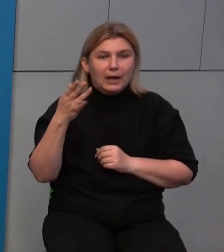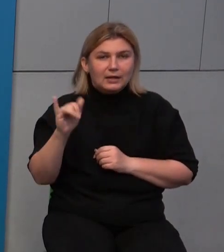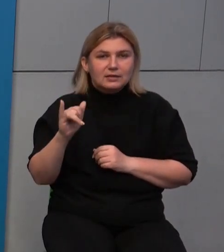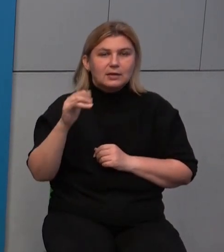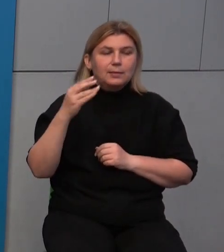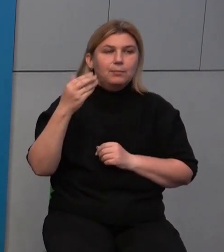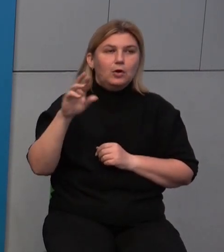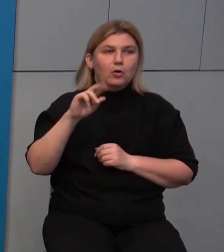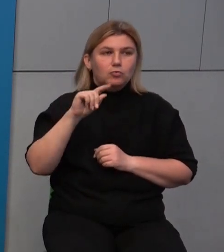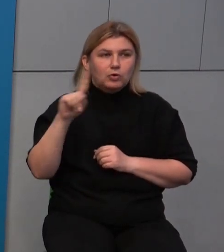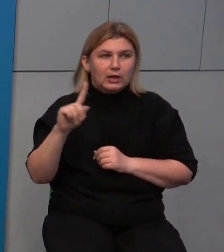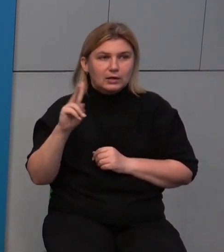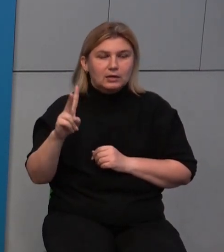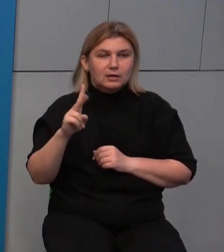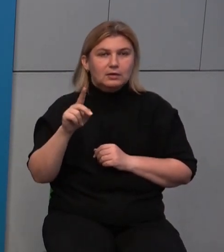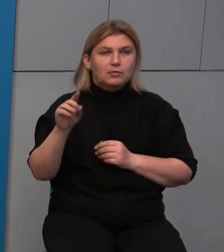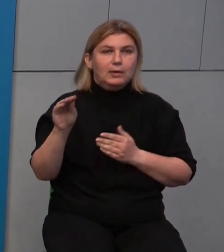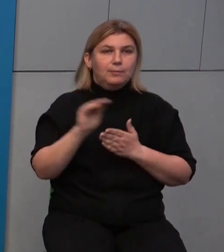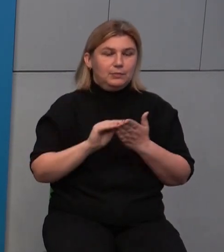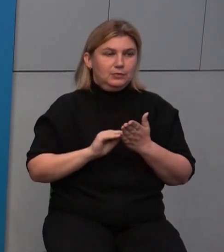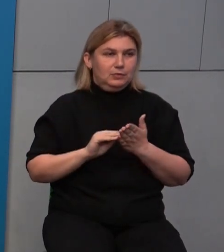On miał wrażenie, że pisze taką literaturę,